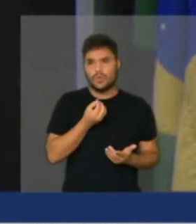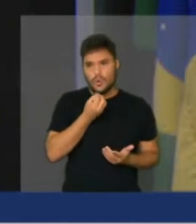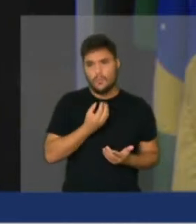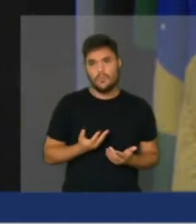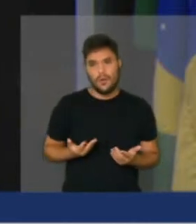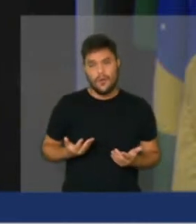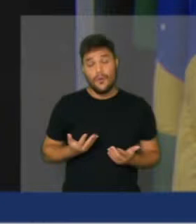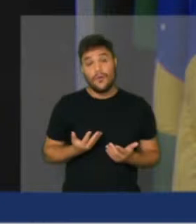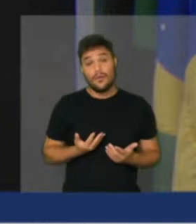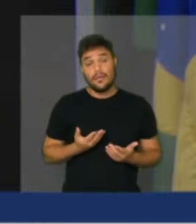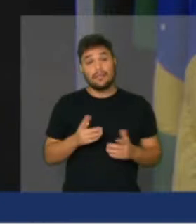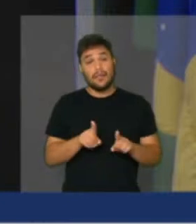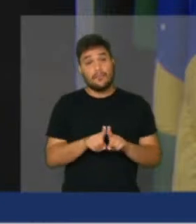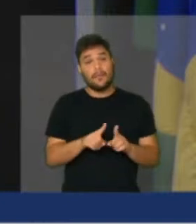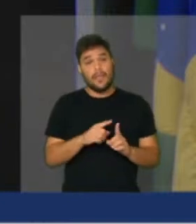PIOS, COMO PRUDENTEEMENTE PERMITIRÁÉ UNIÃO SE